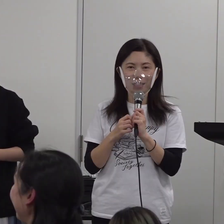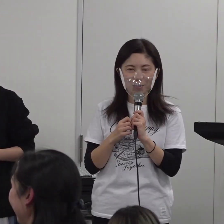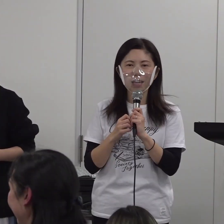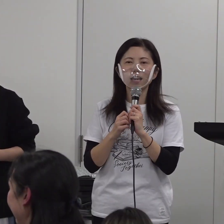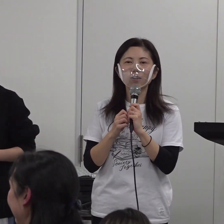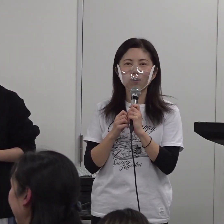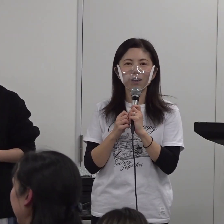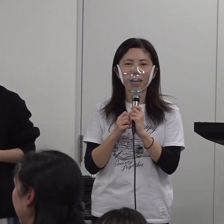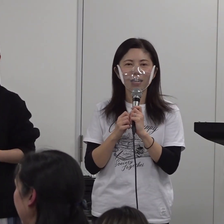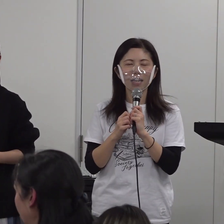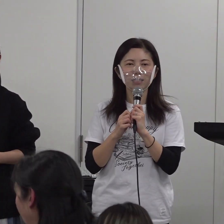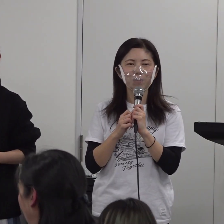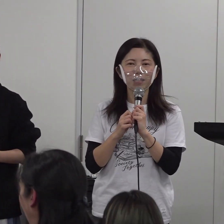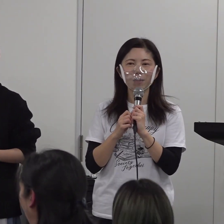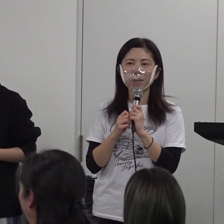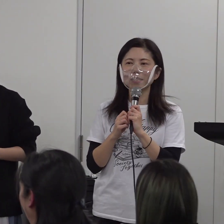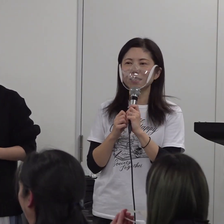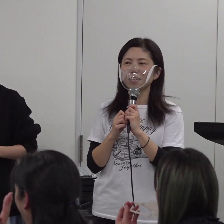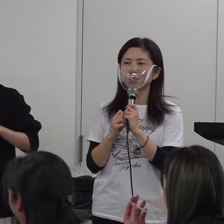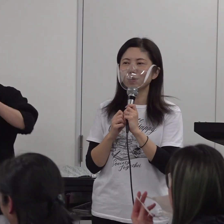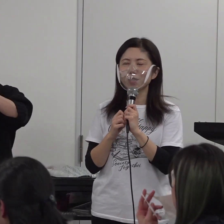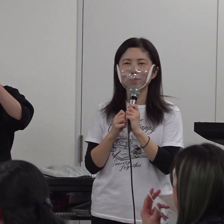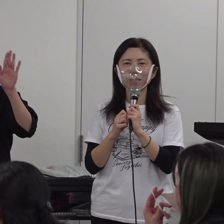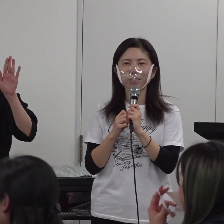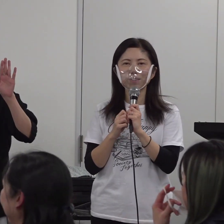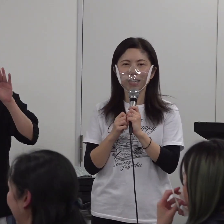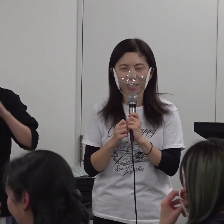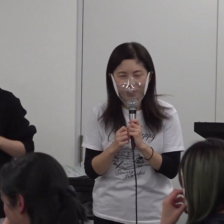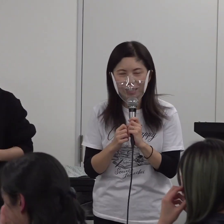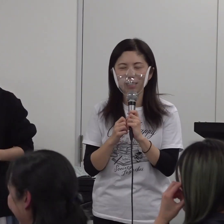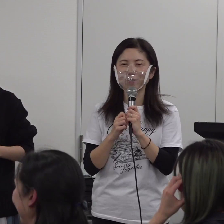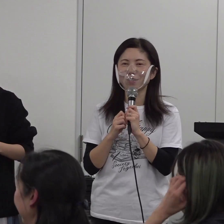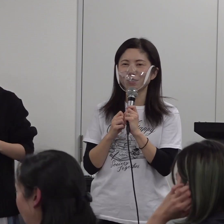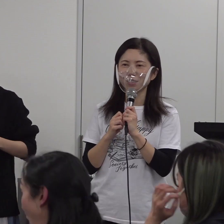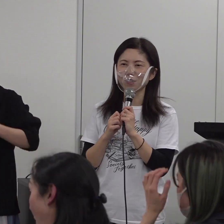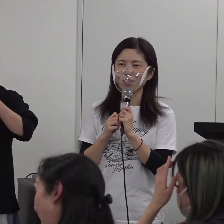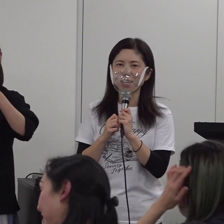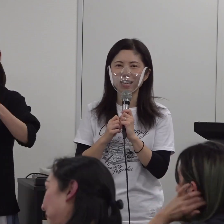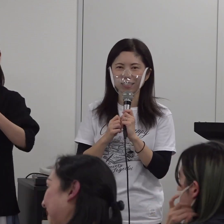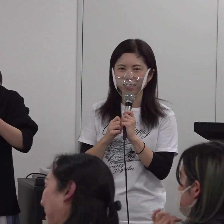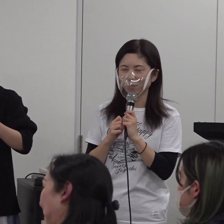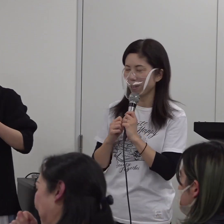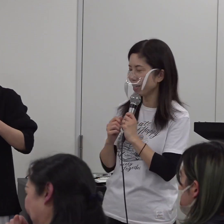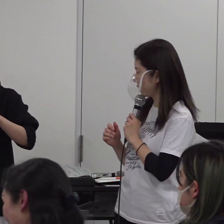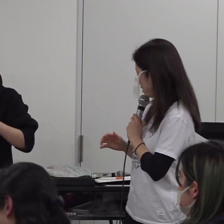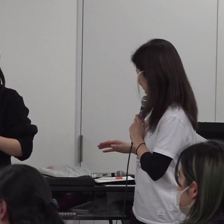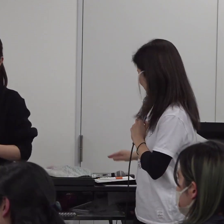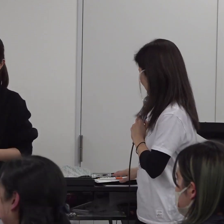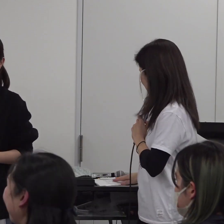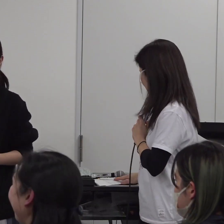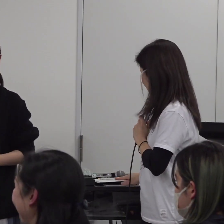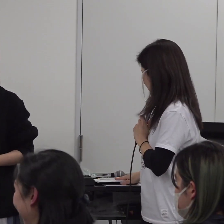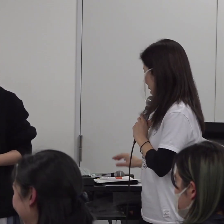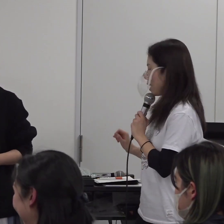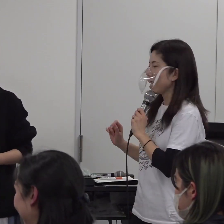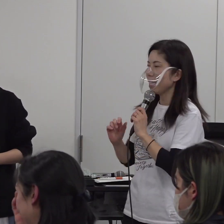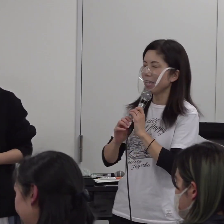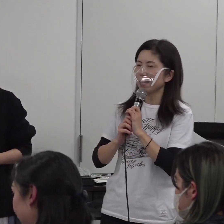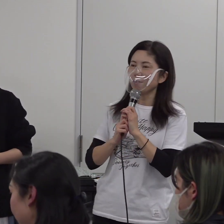橋爪）では後半始めてまいりたいと思います オンラインの方もよろしくお願いいたします